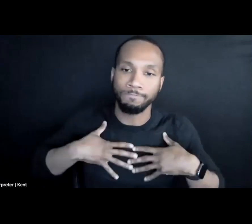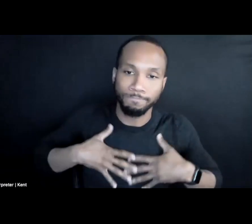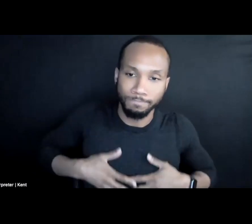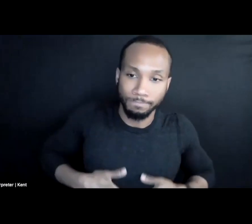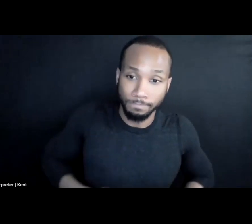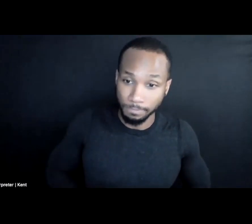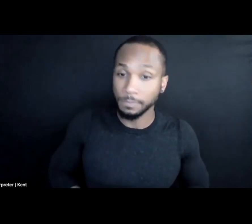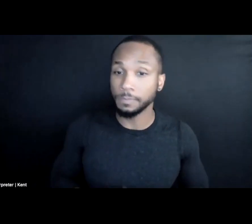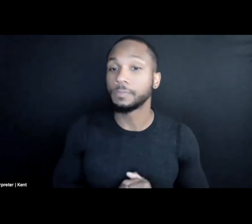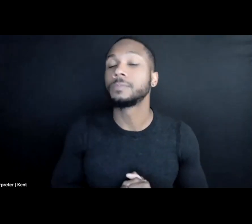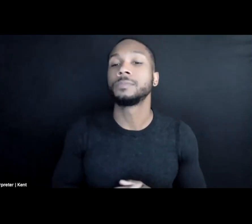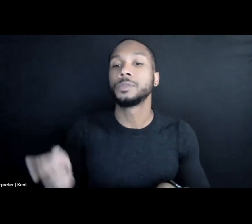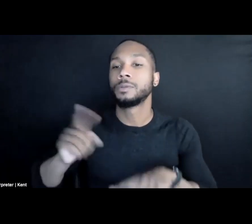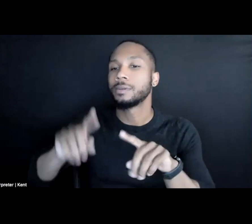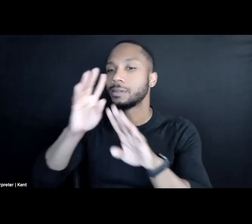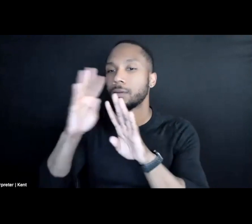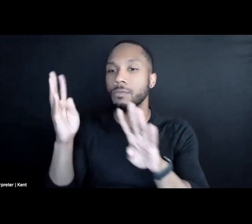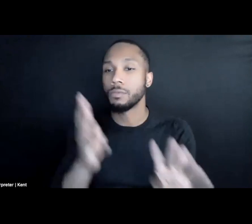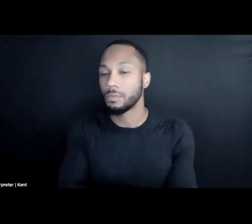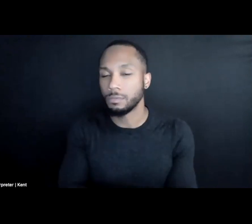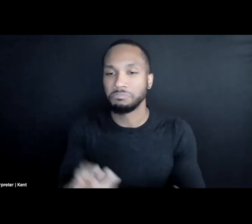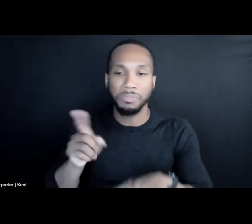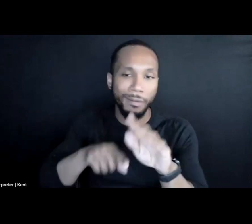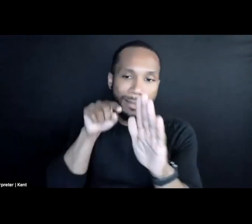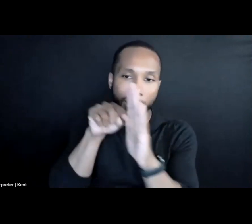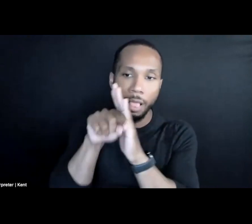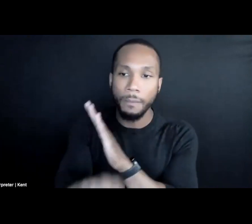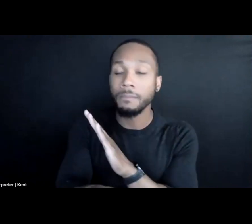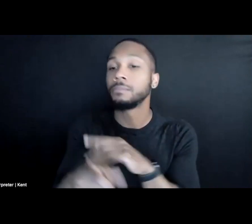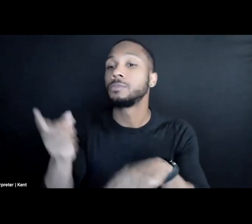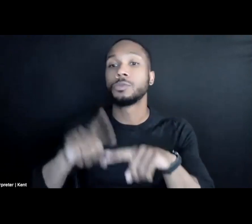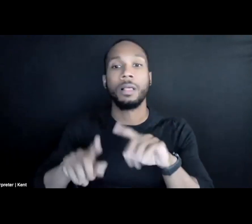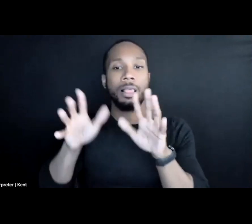No poder cambiarlos, ni matarlos, ni dejarlos bajo el hielo,